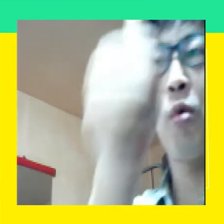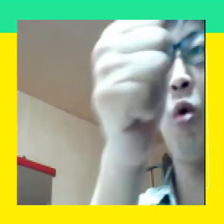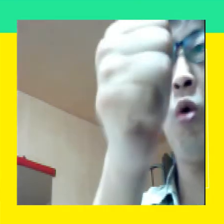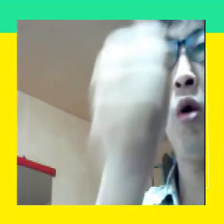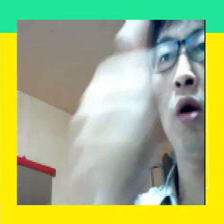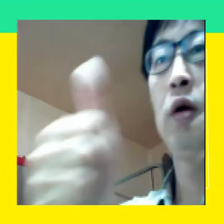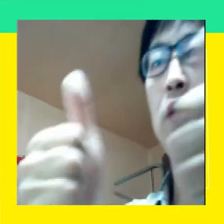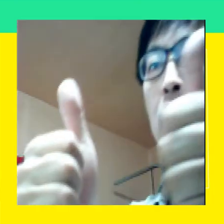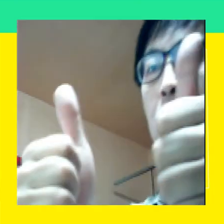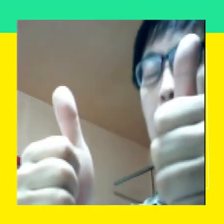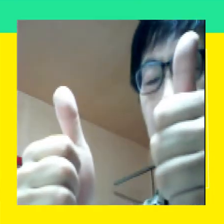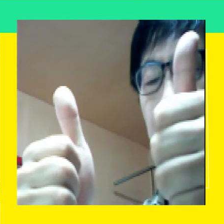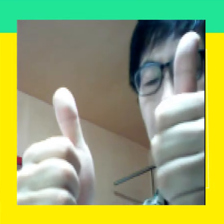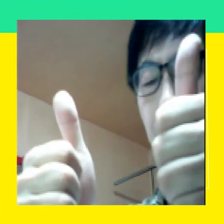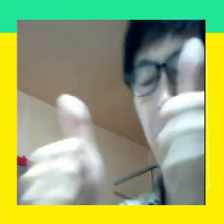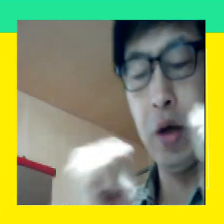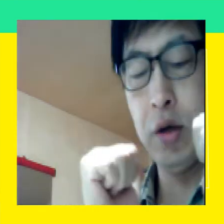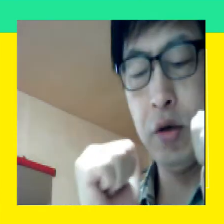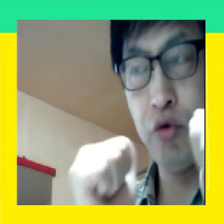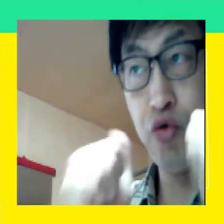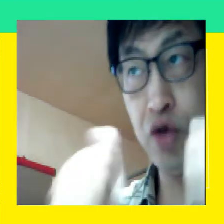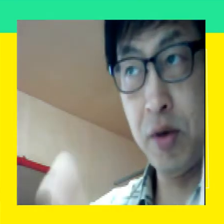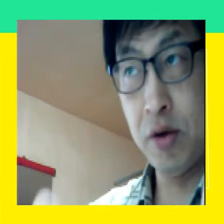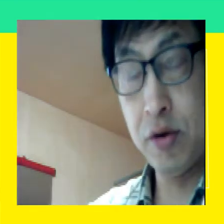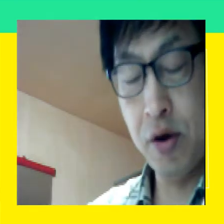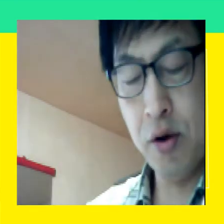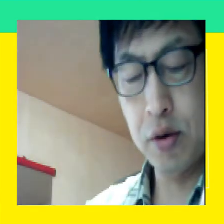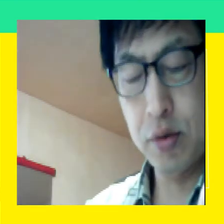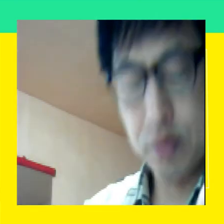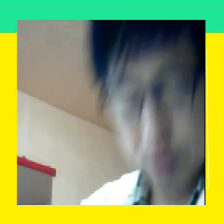1번 엄지손가락을 펴고..